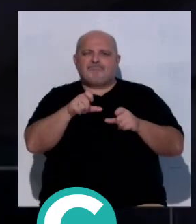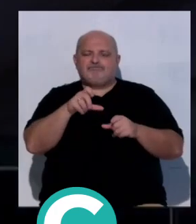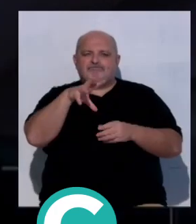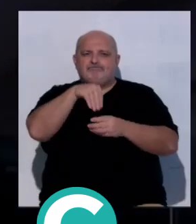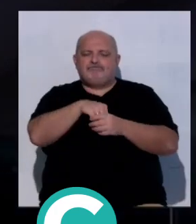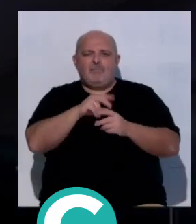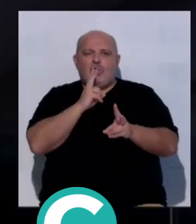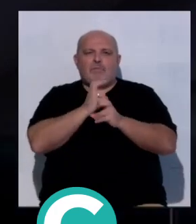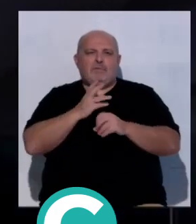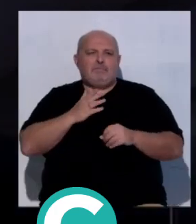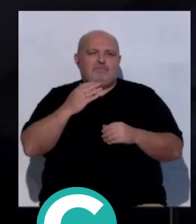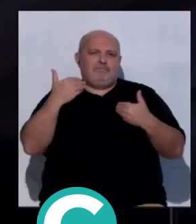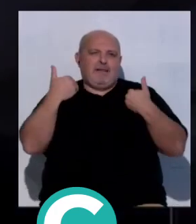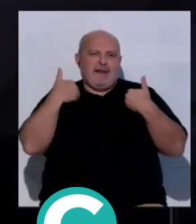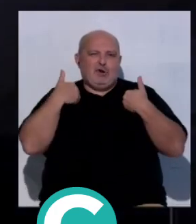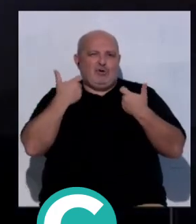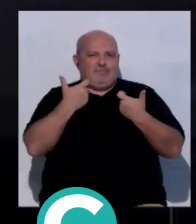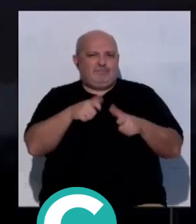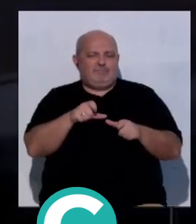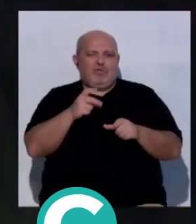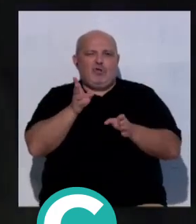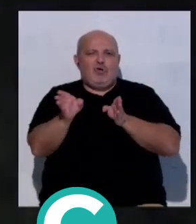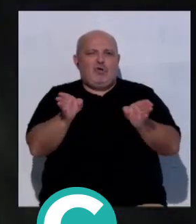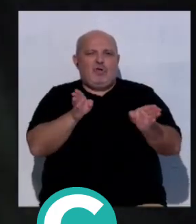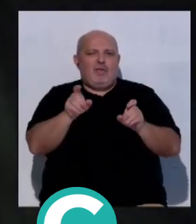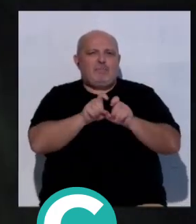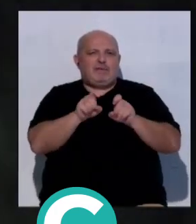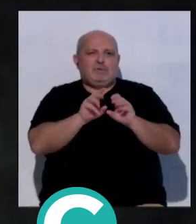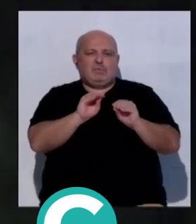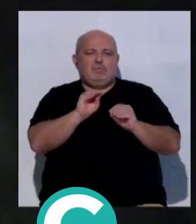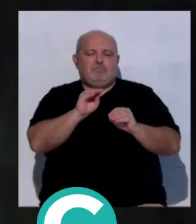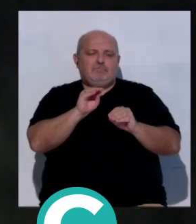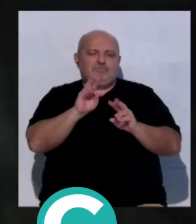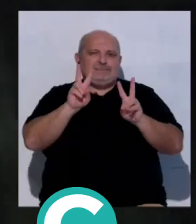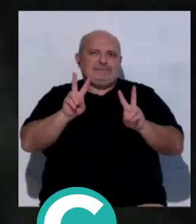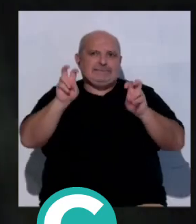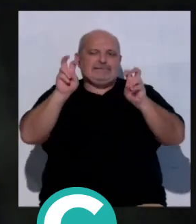incompatibilidad de altos cargos con dos empresas que le pertenecen y que supuestamente han recibido